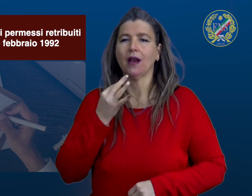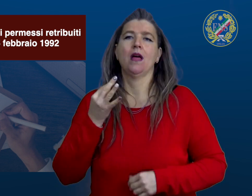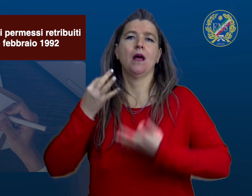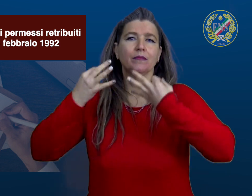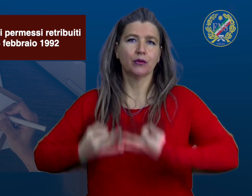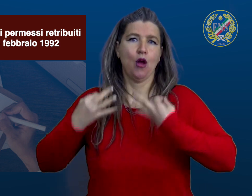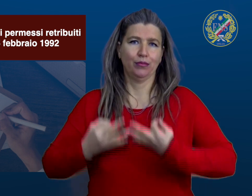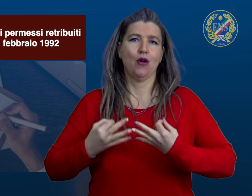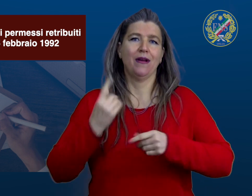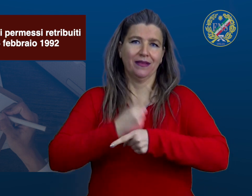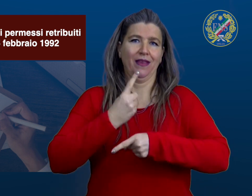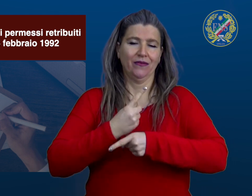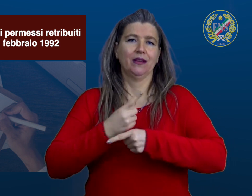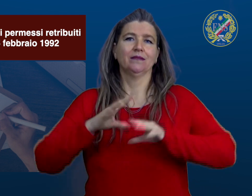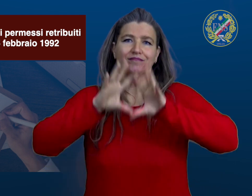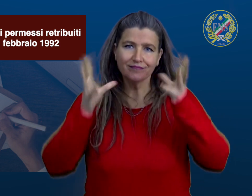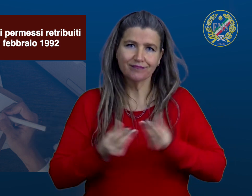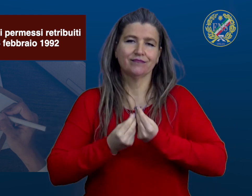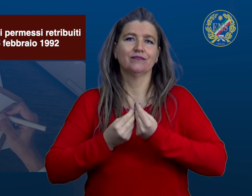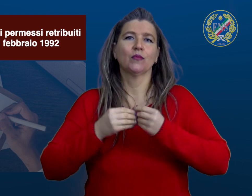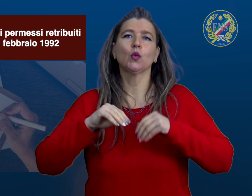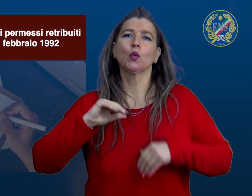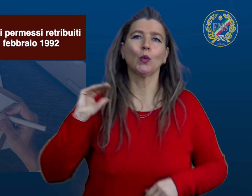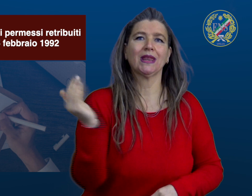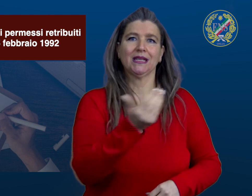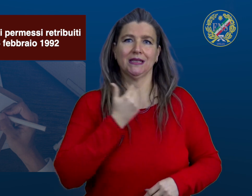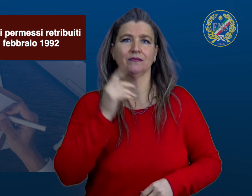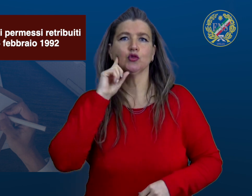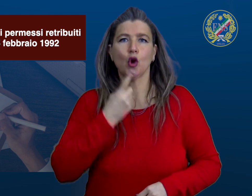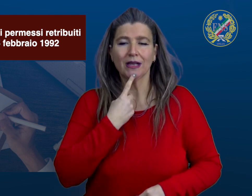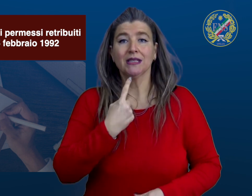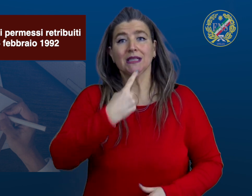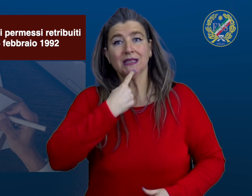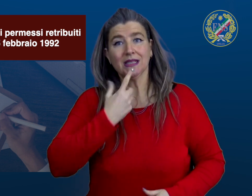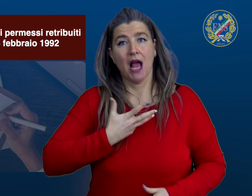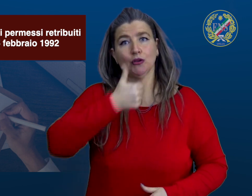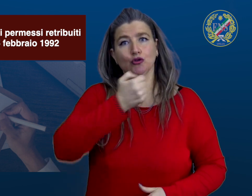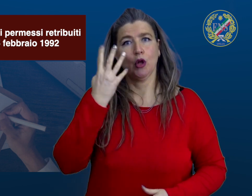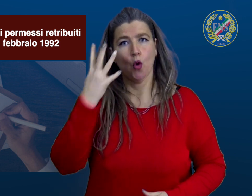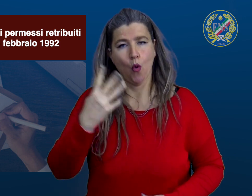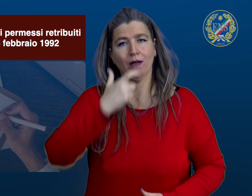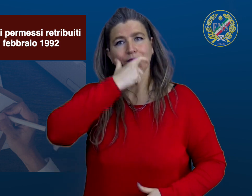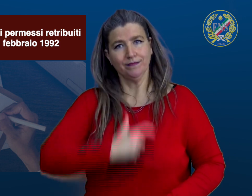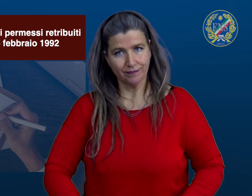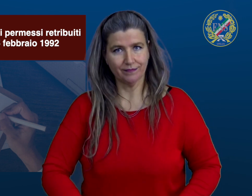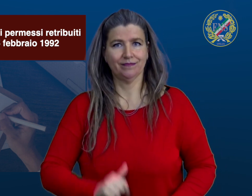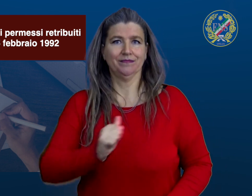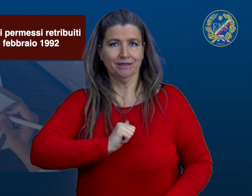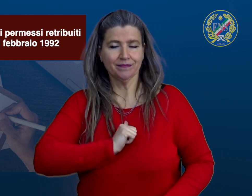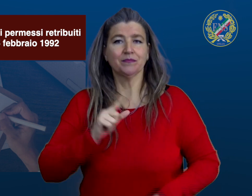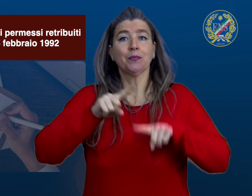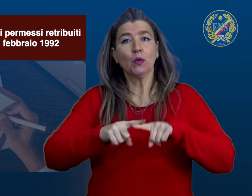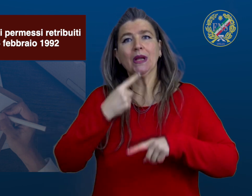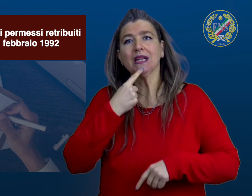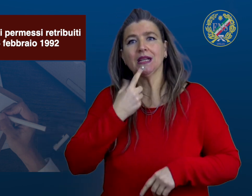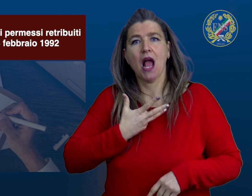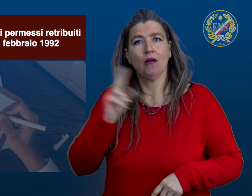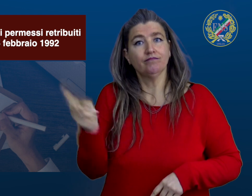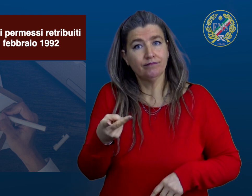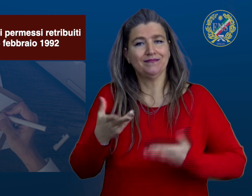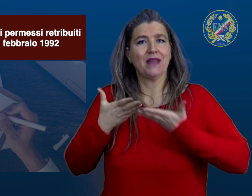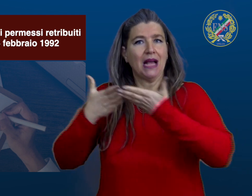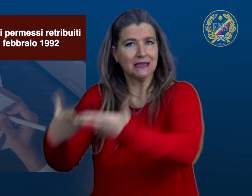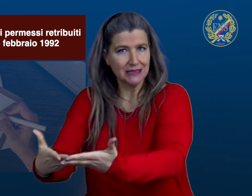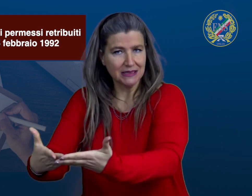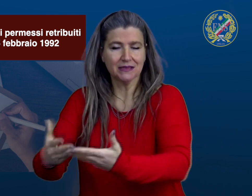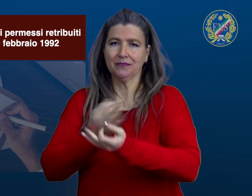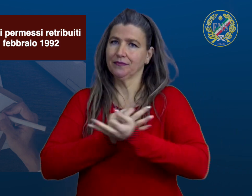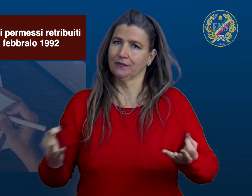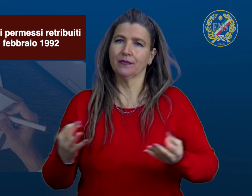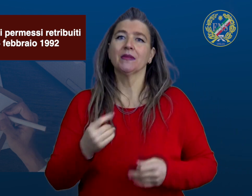La persona sorda che ha la Legge 104 e assistenza della persona disabile che lavora